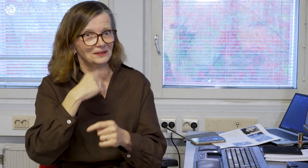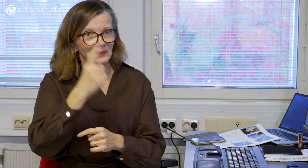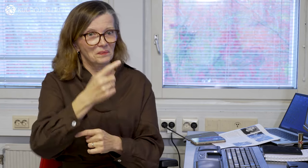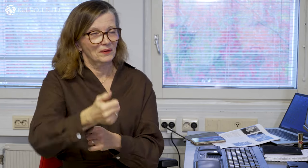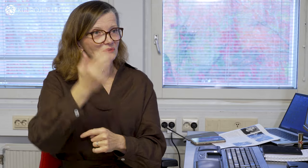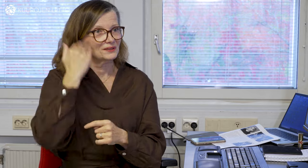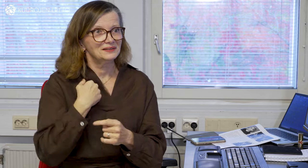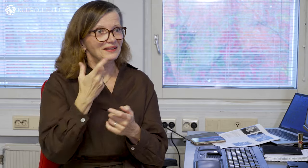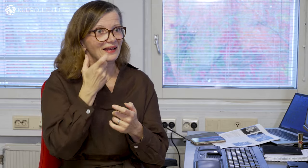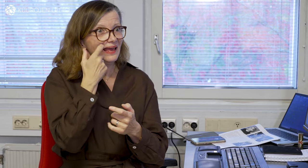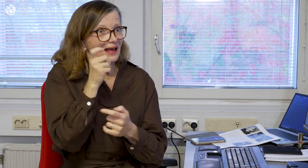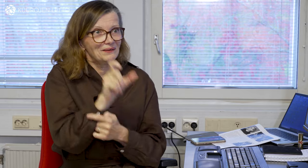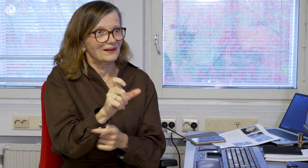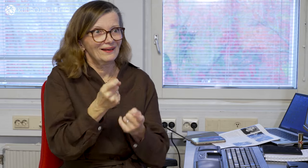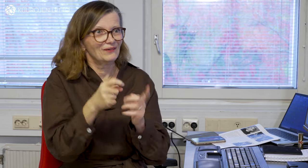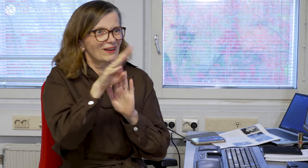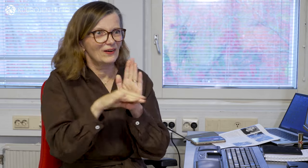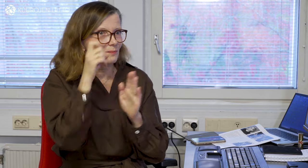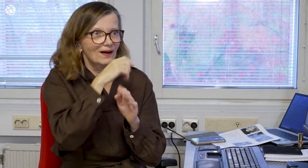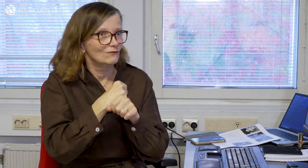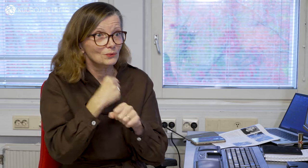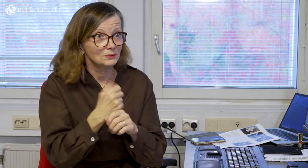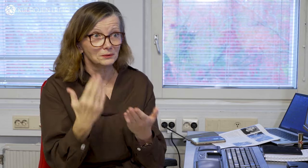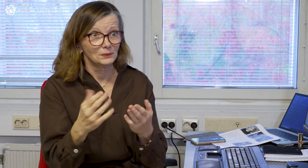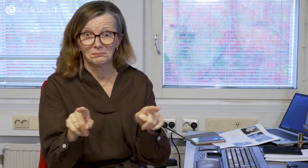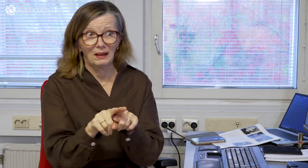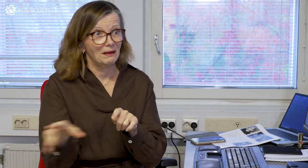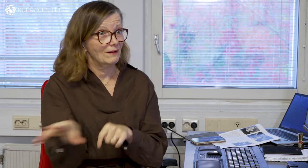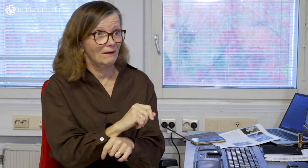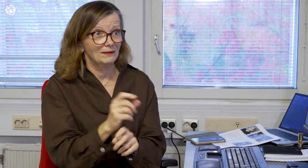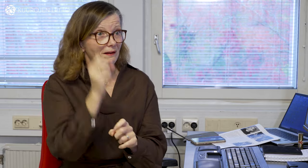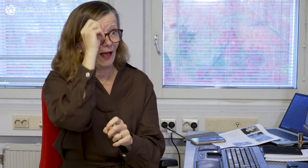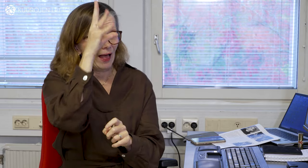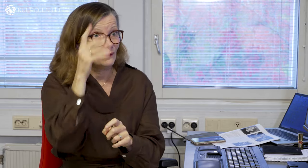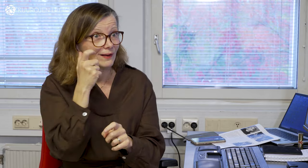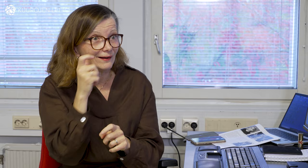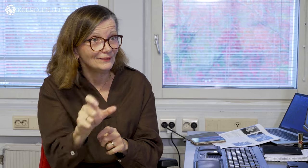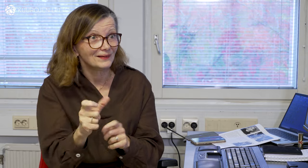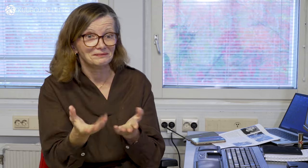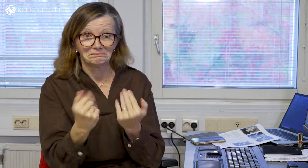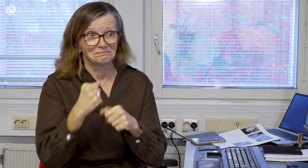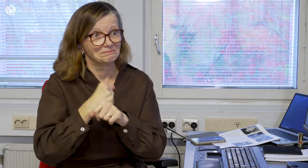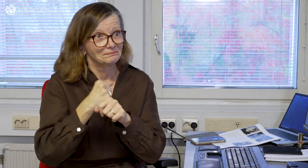10 vuotta sitten ohjelmia ei tehty älypuhelimilla. Nyt melkein jokaisella on älypuhelin ja voi itse tehdä ohjelmia.